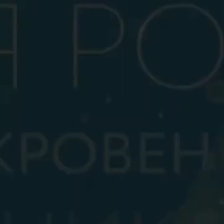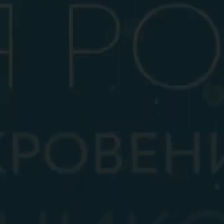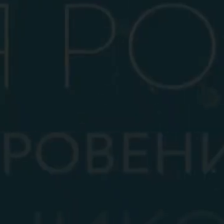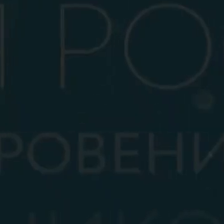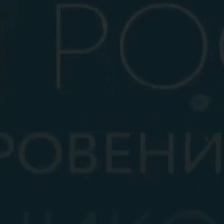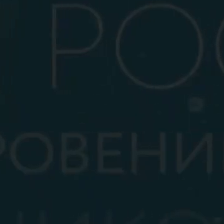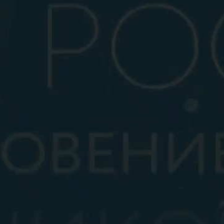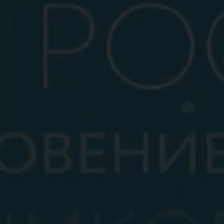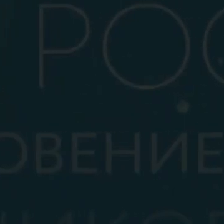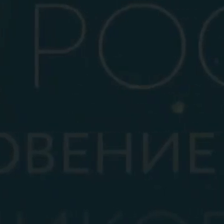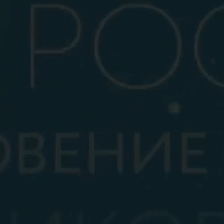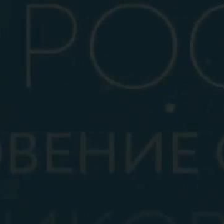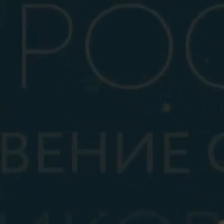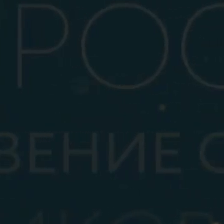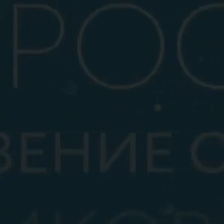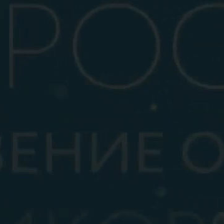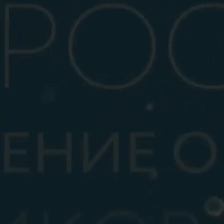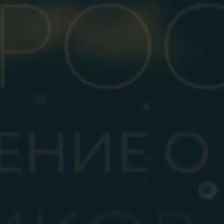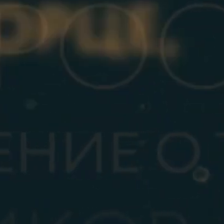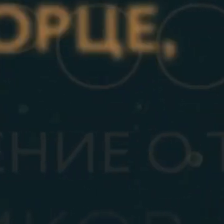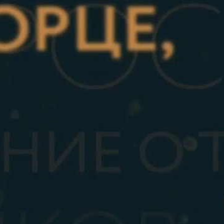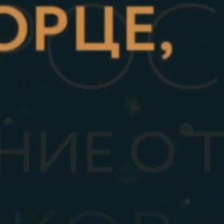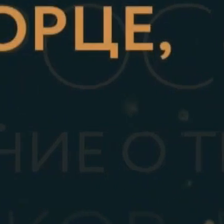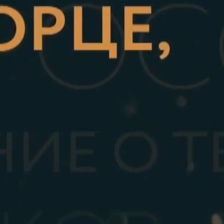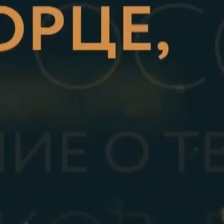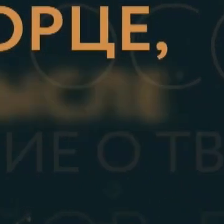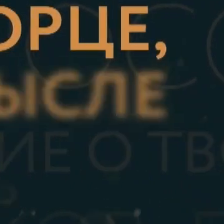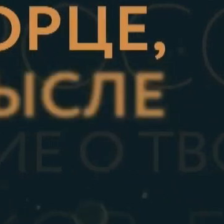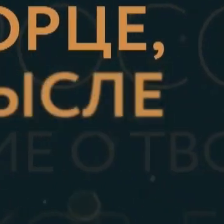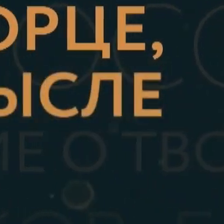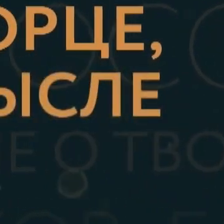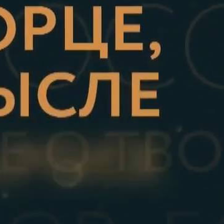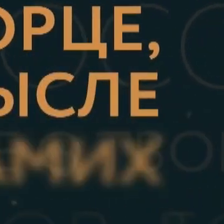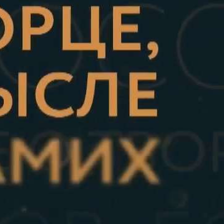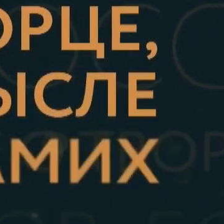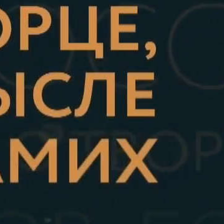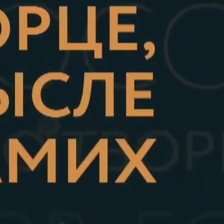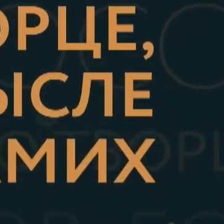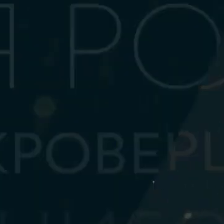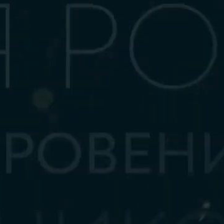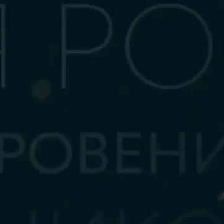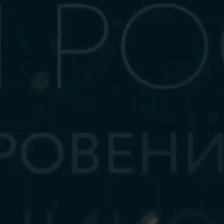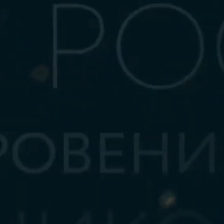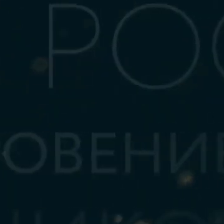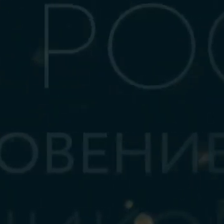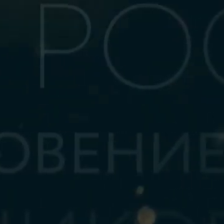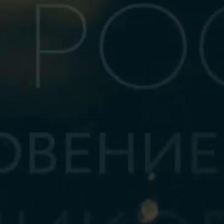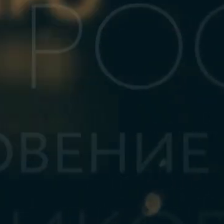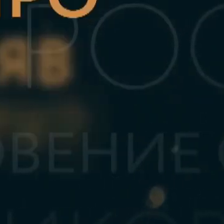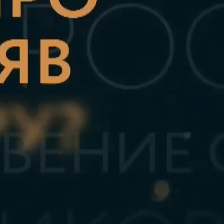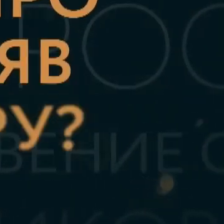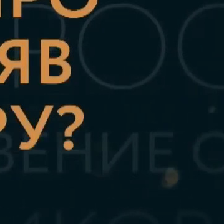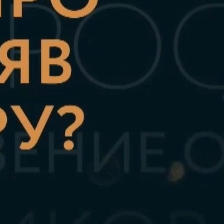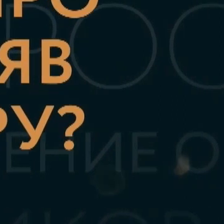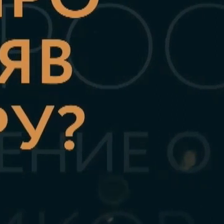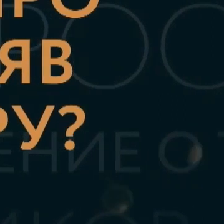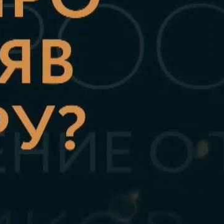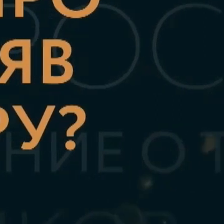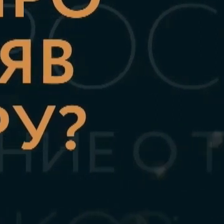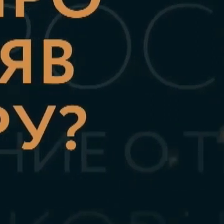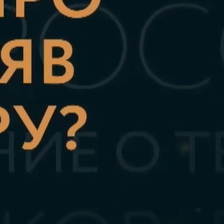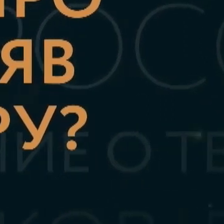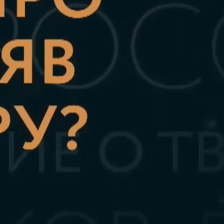История это Откровение от творце его замысле и о нас самих кто мы и что можно понять про нас поняв